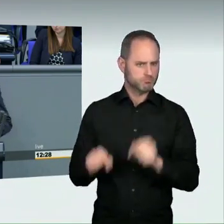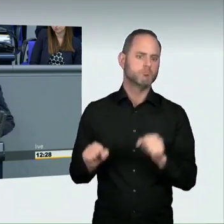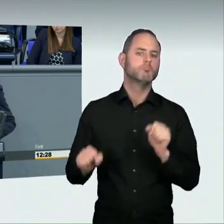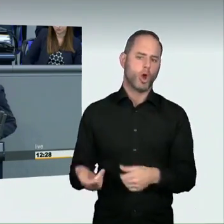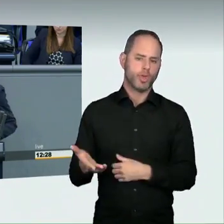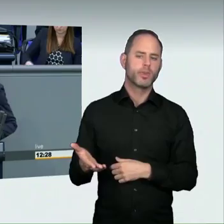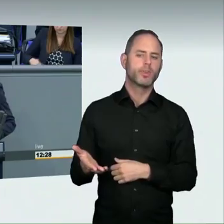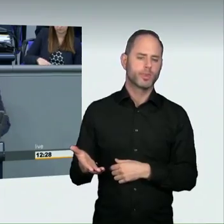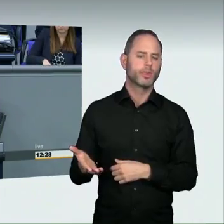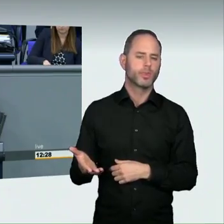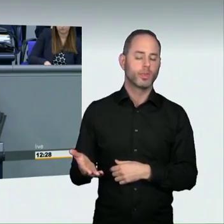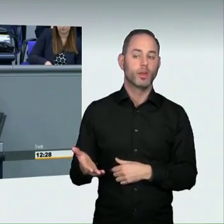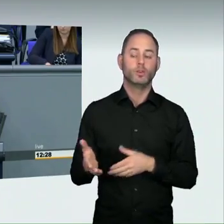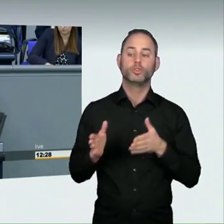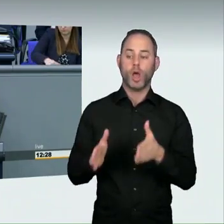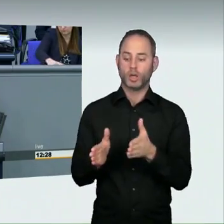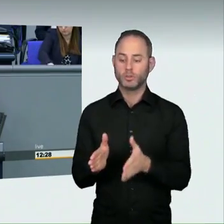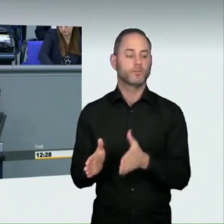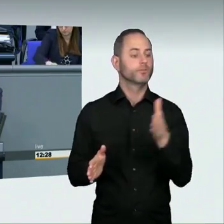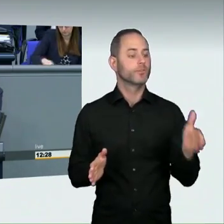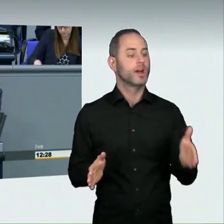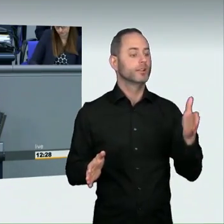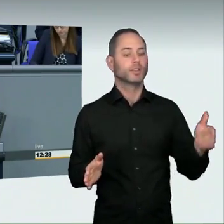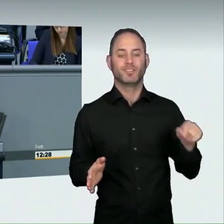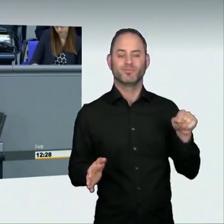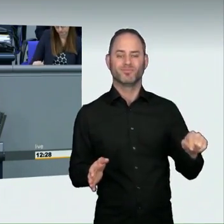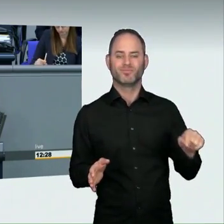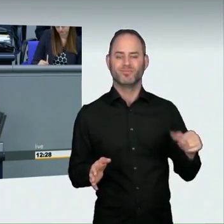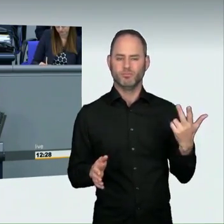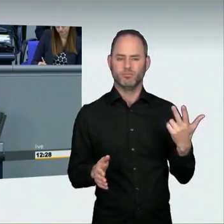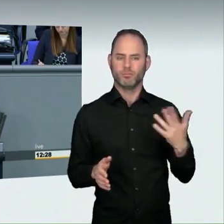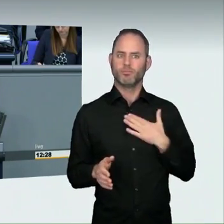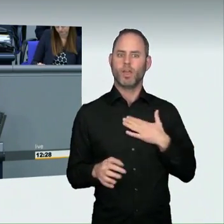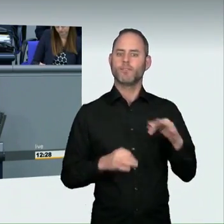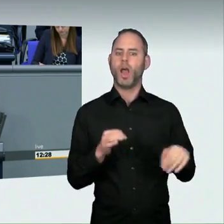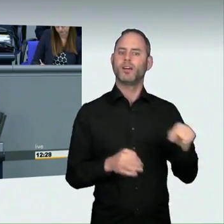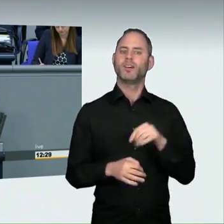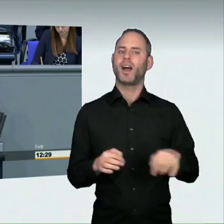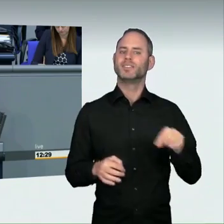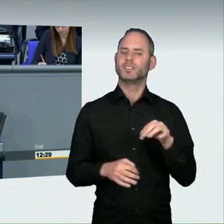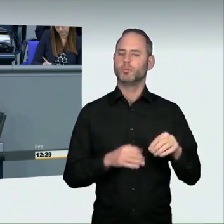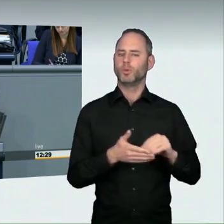dieses Extrembeispiel einmal anschauen. Das Haus in der Kopenhagener Straße 46